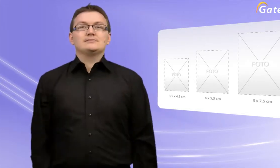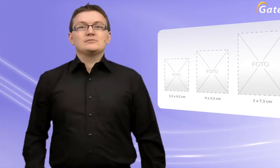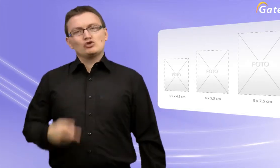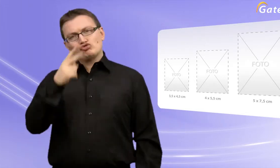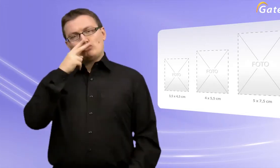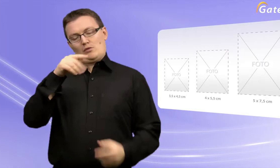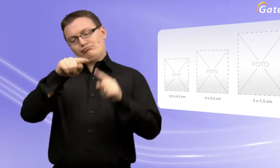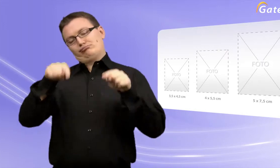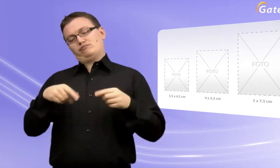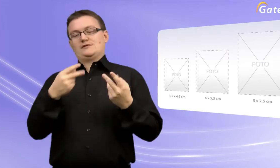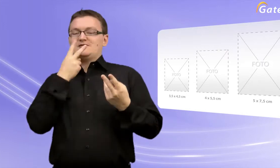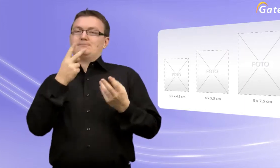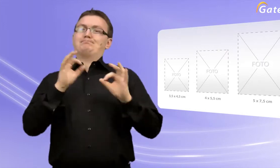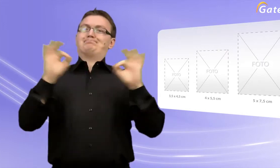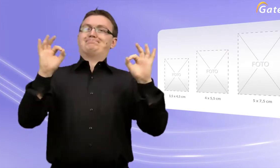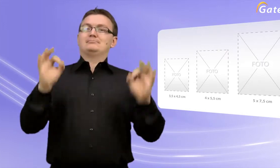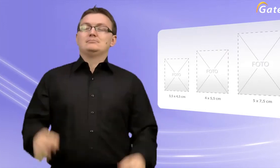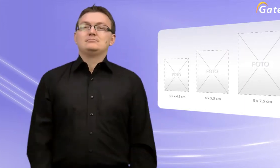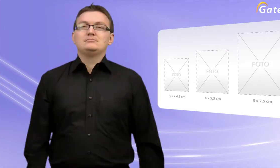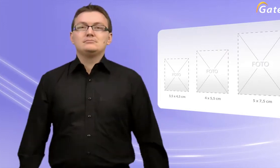Achten Sie darauf, dass ein guter Gesamteindruck entsteht.